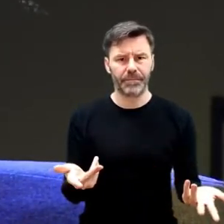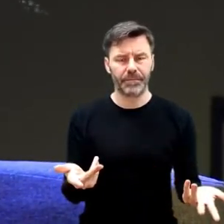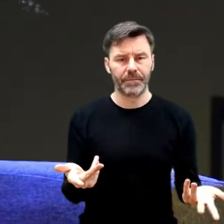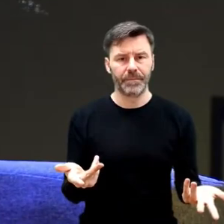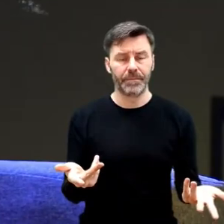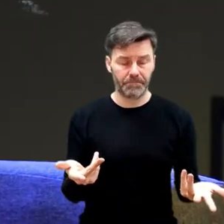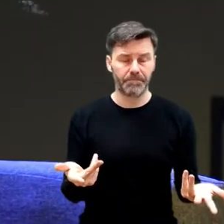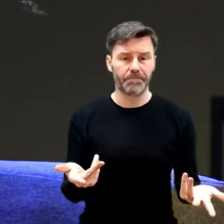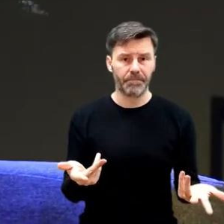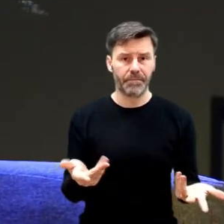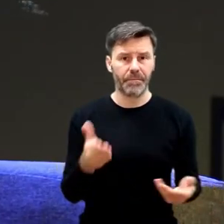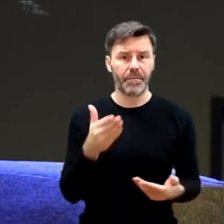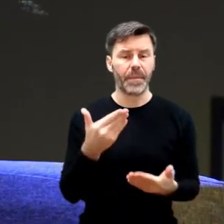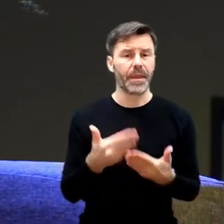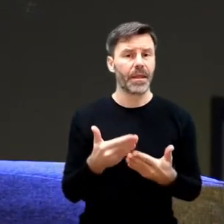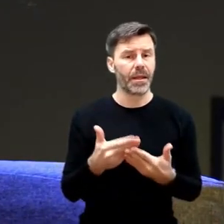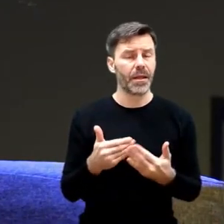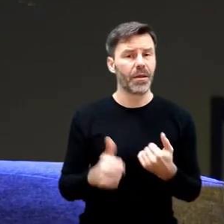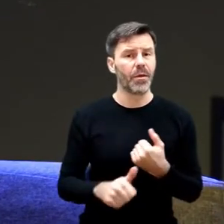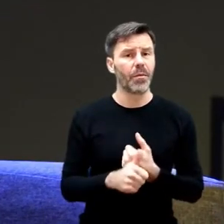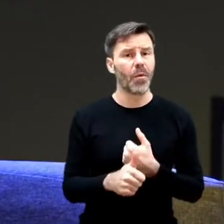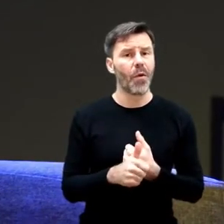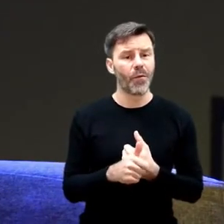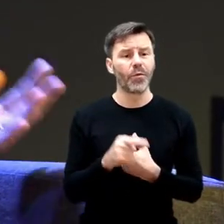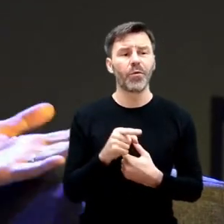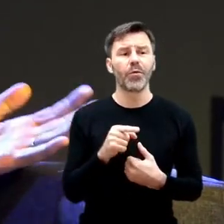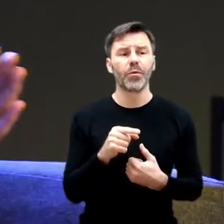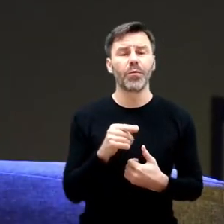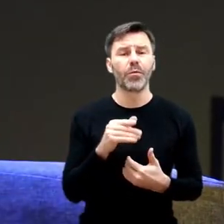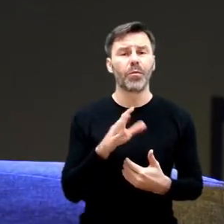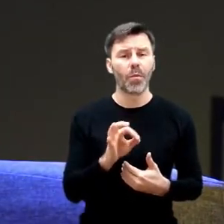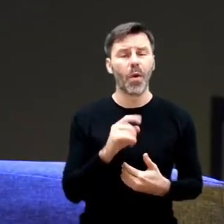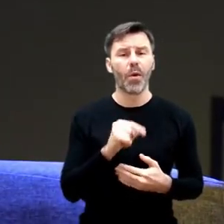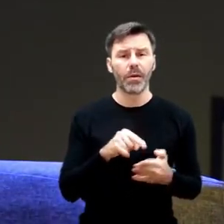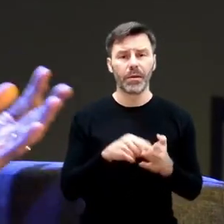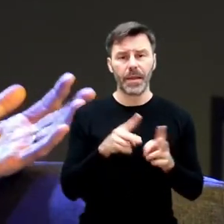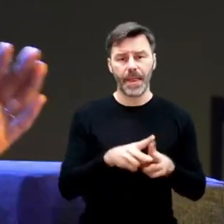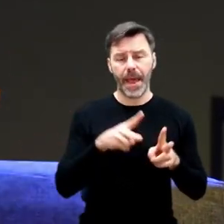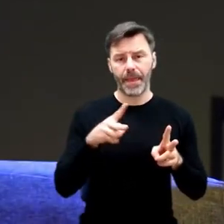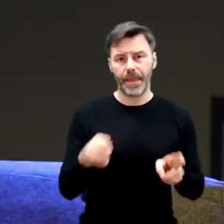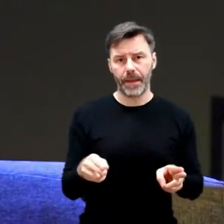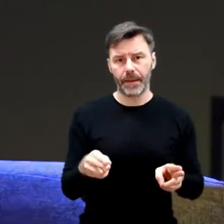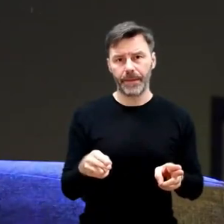został oczywiście z okresem